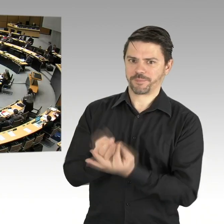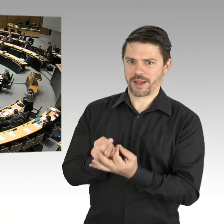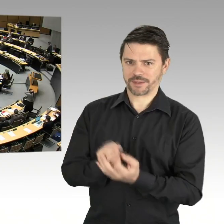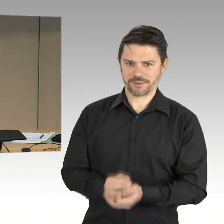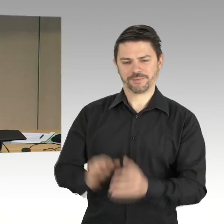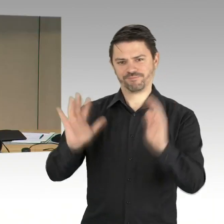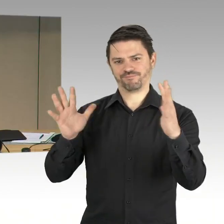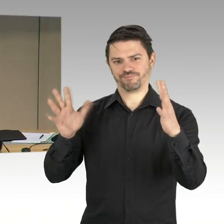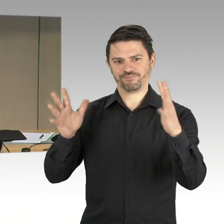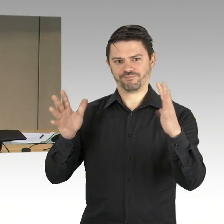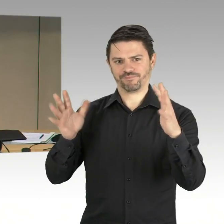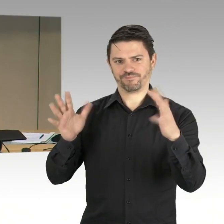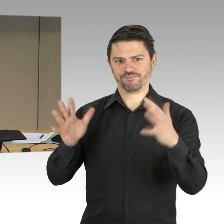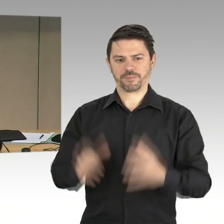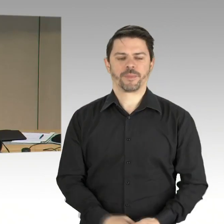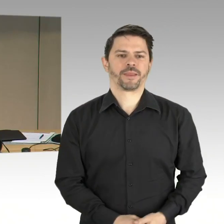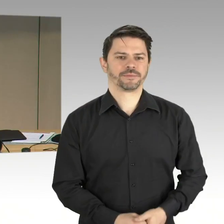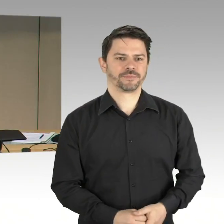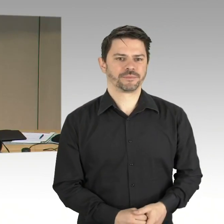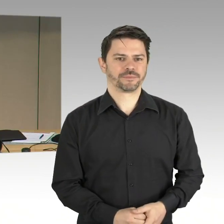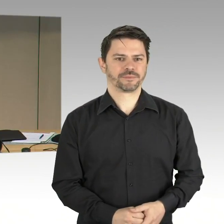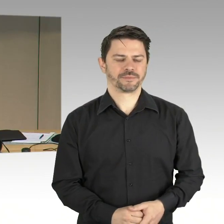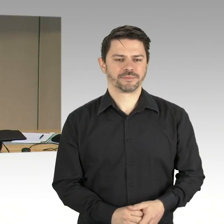Als Geschäftliches habe ich mitzuteilen: